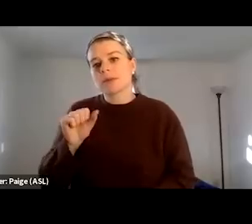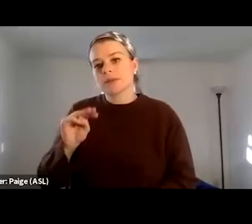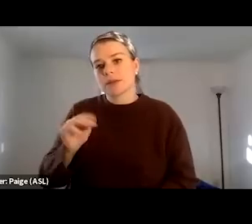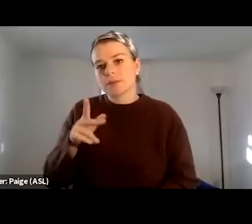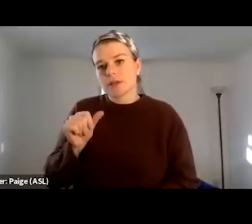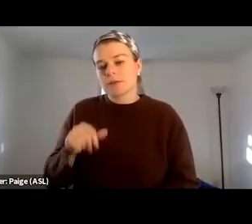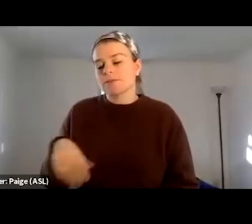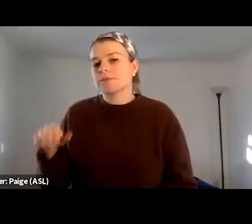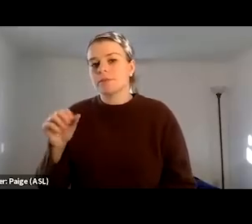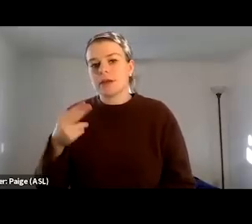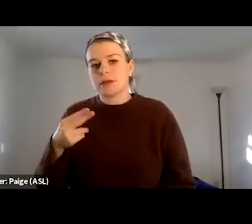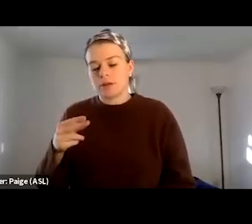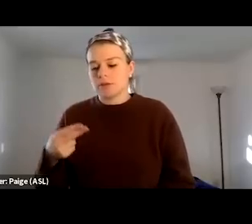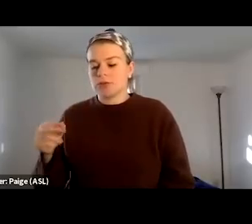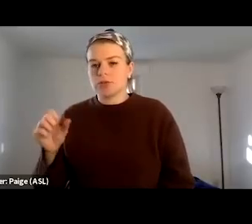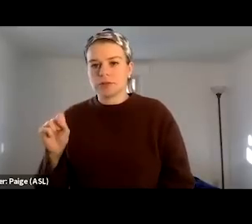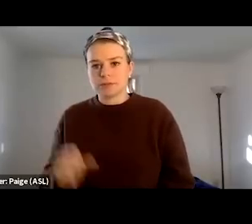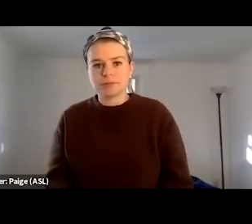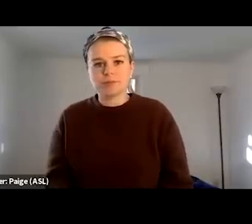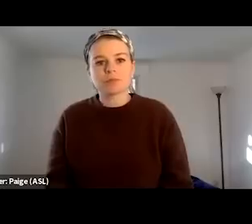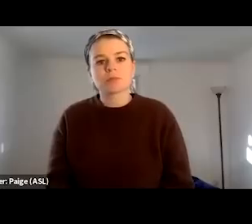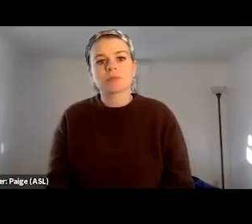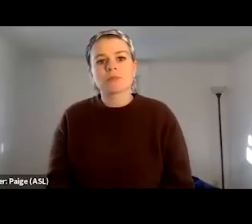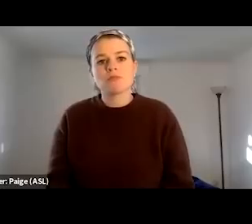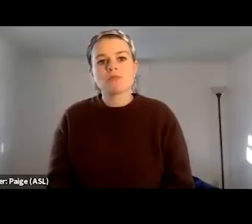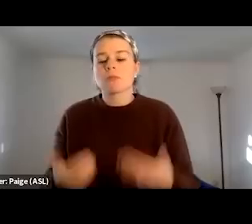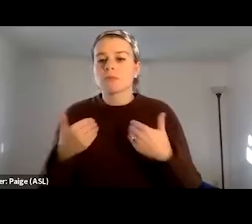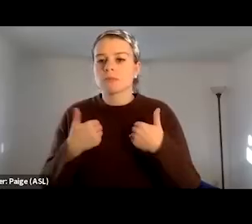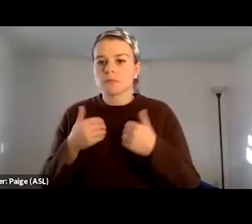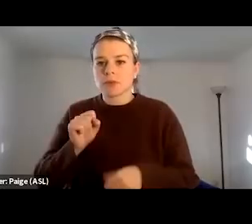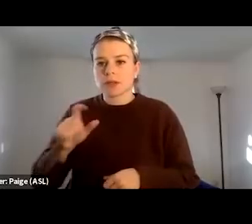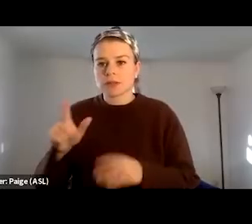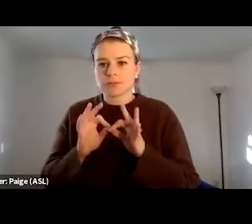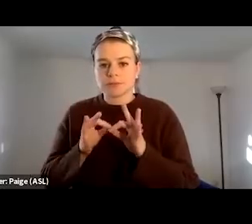Siguiente diapositiva. Hoy tenemos interpretación en Lengua de Señas Americana,